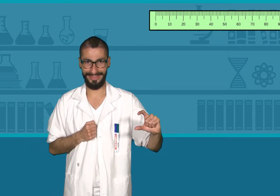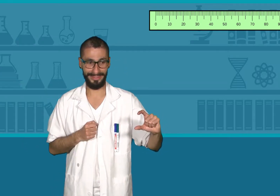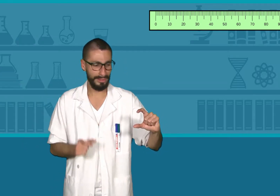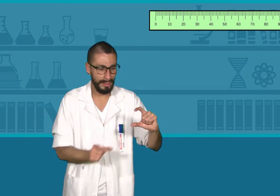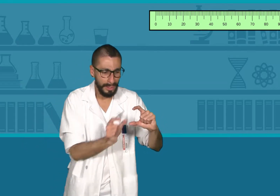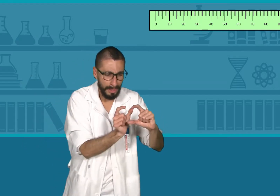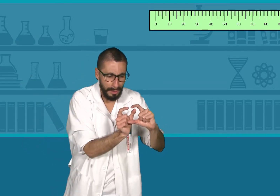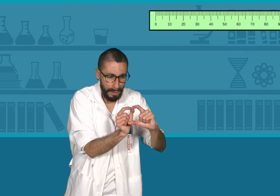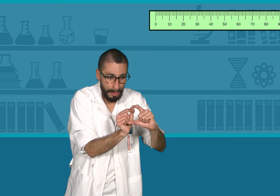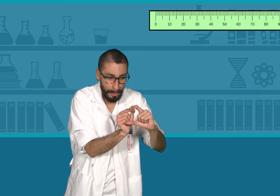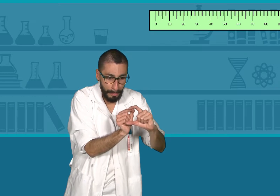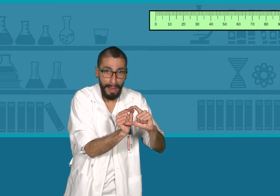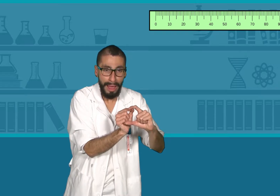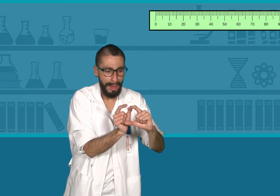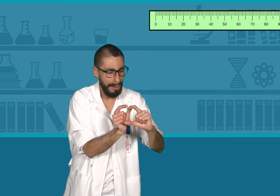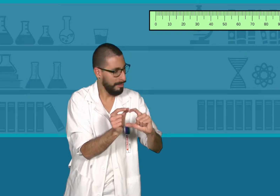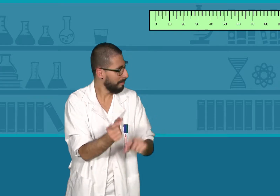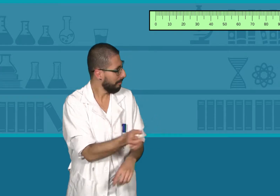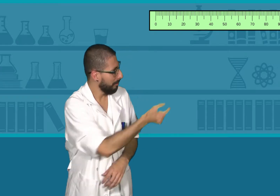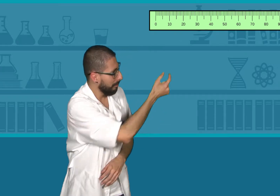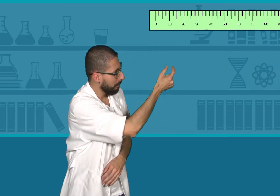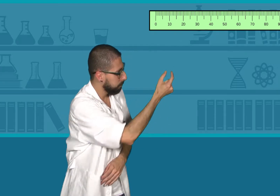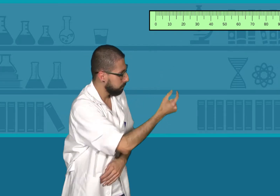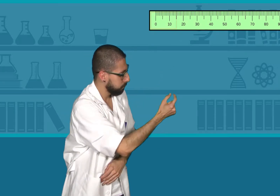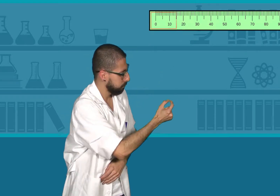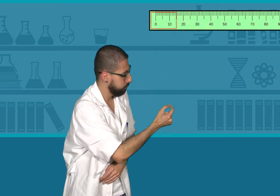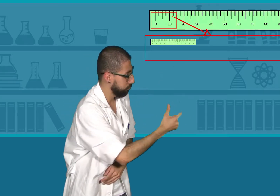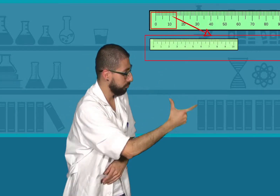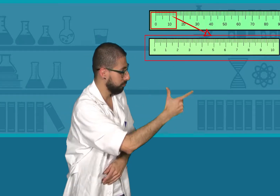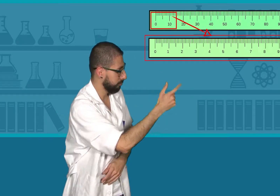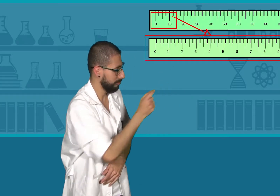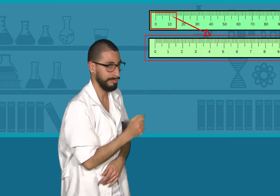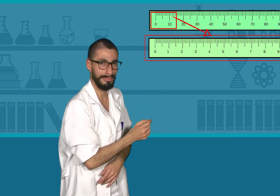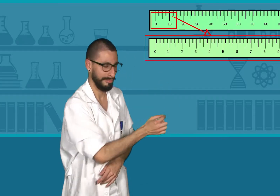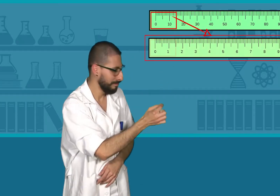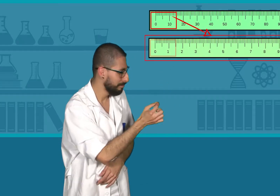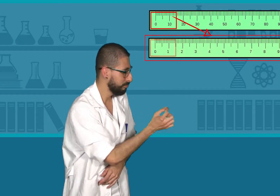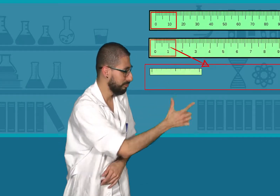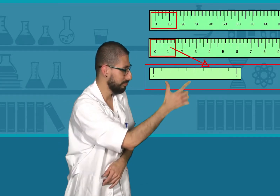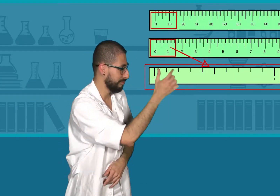ahora ampliare una parte de la regla, un poco más,